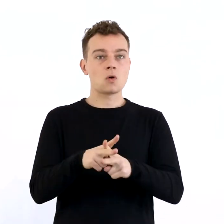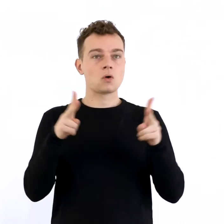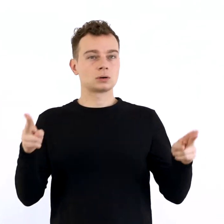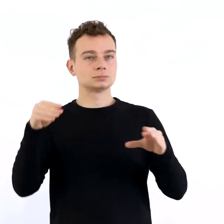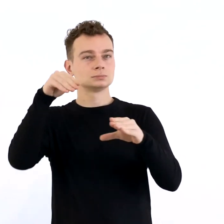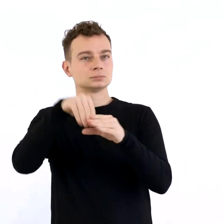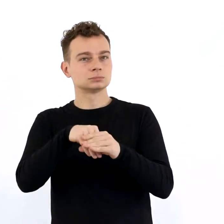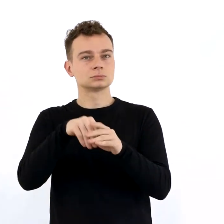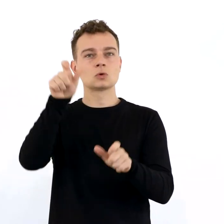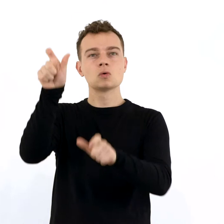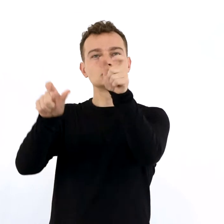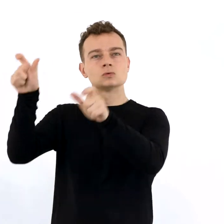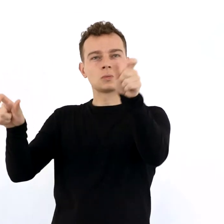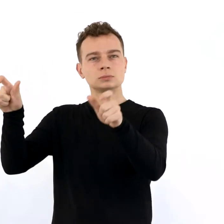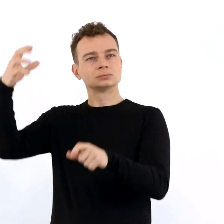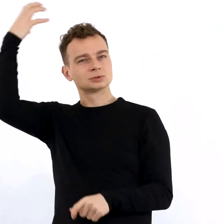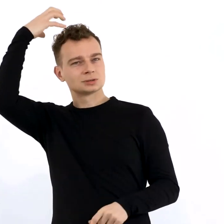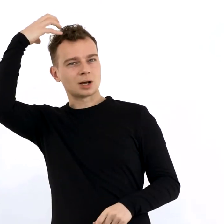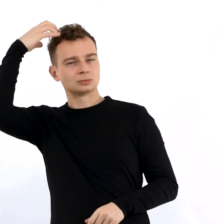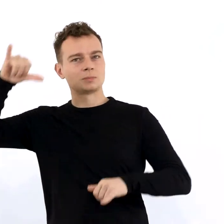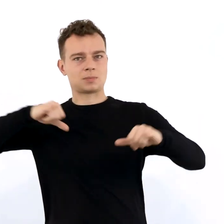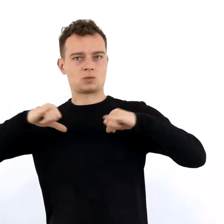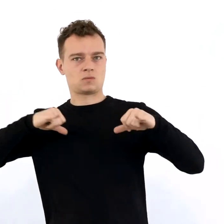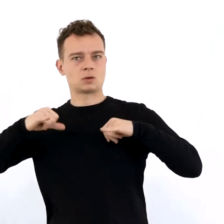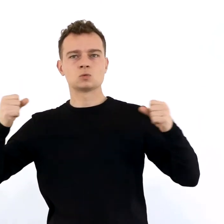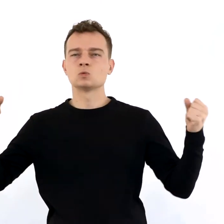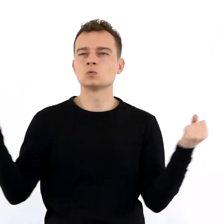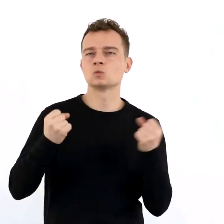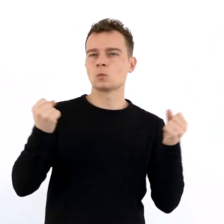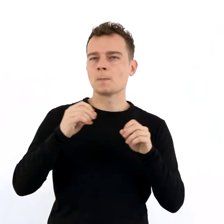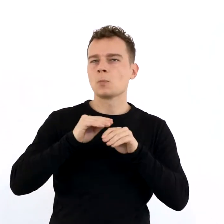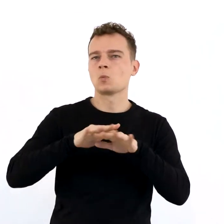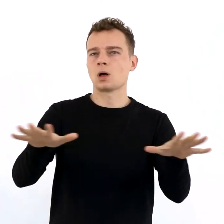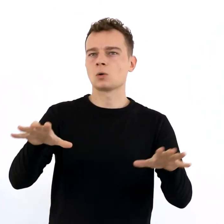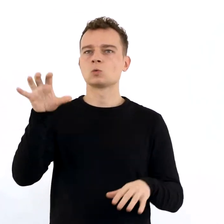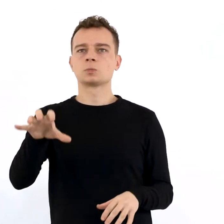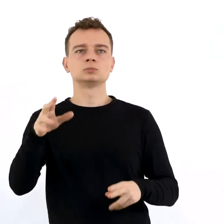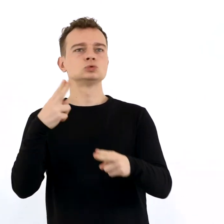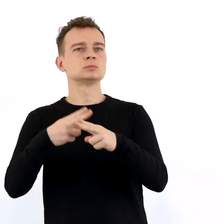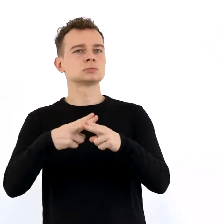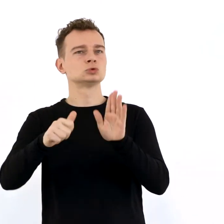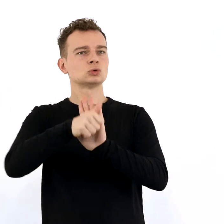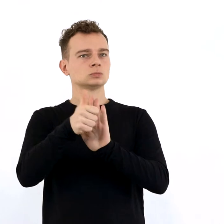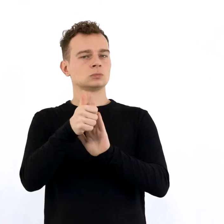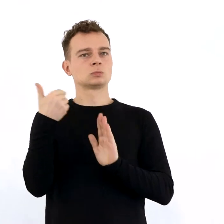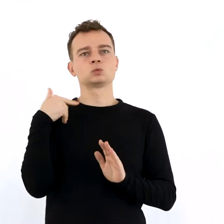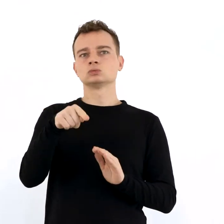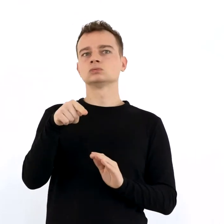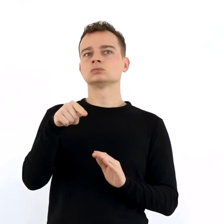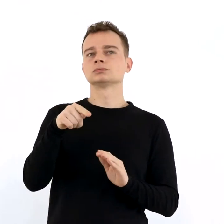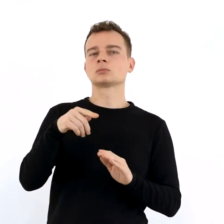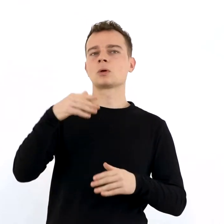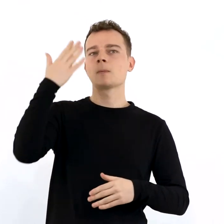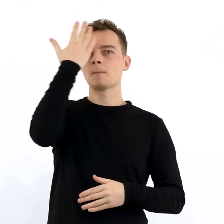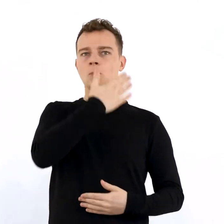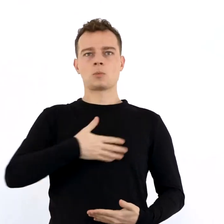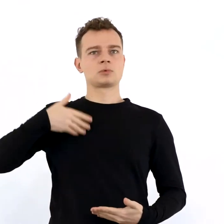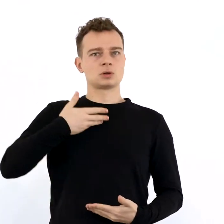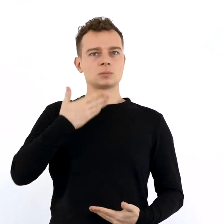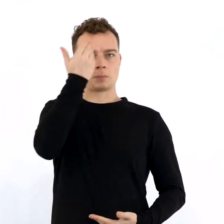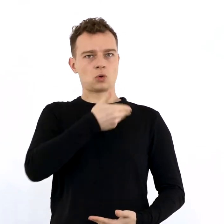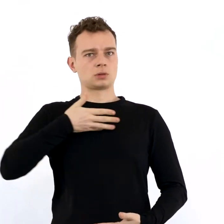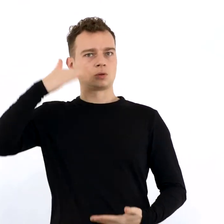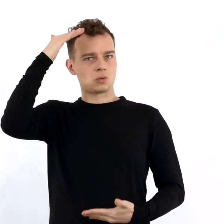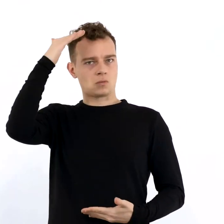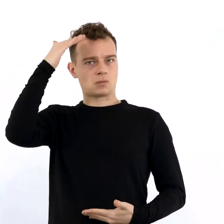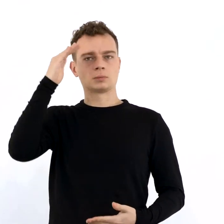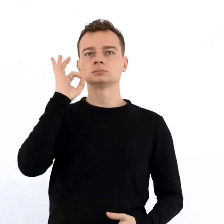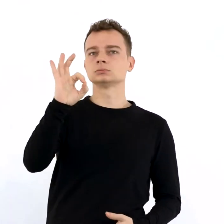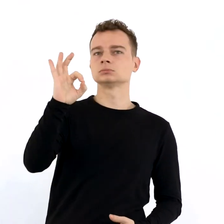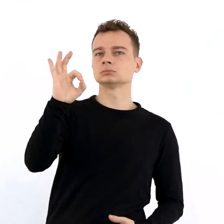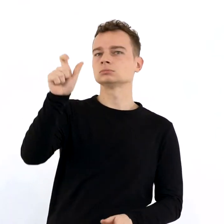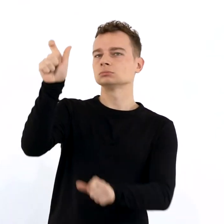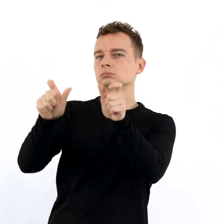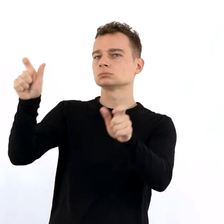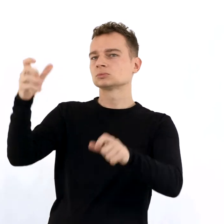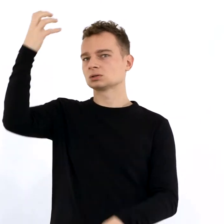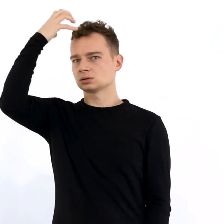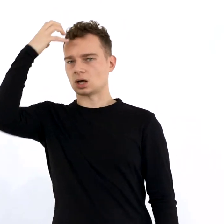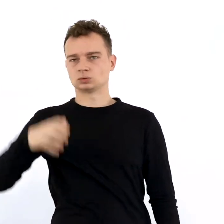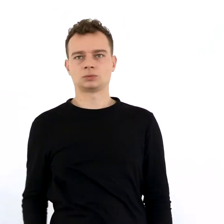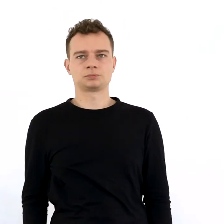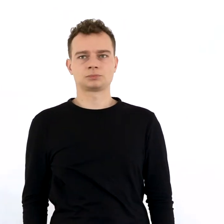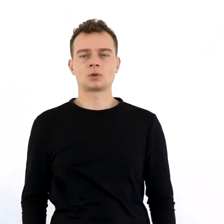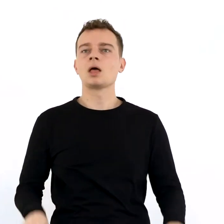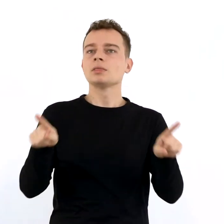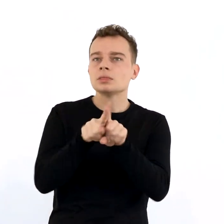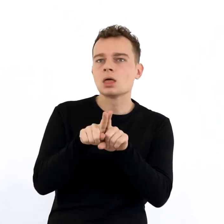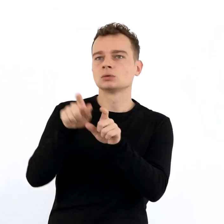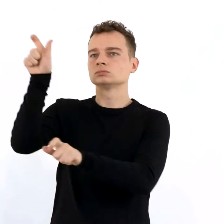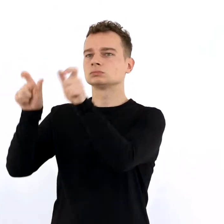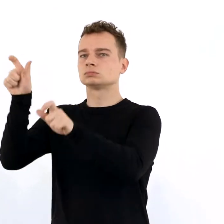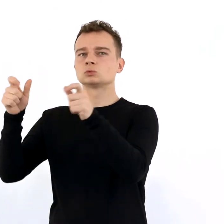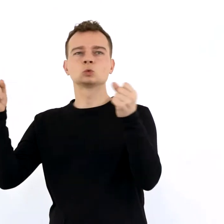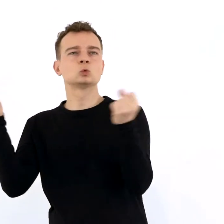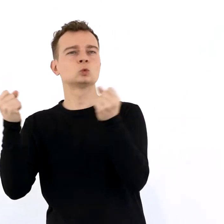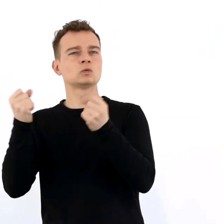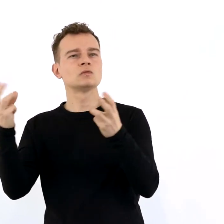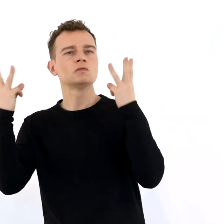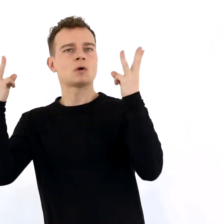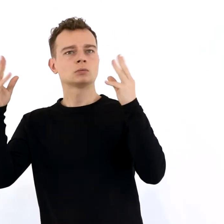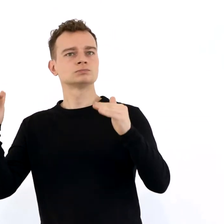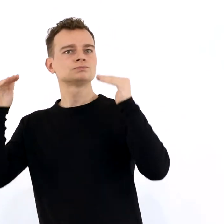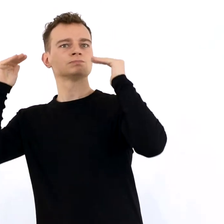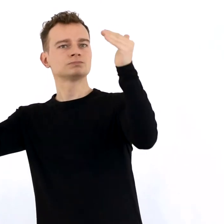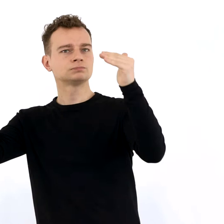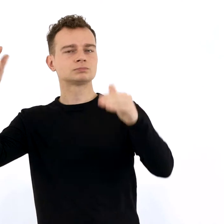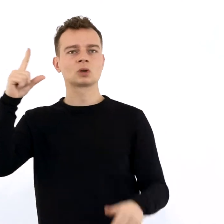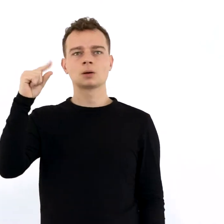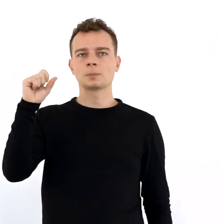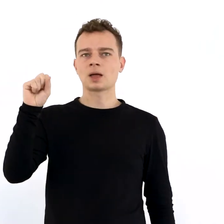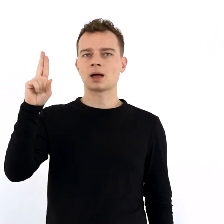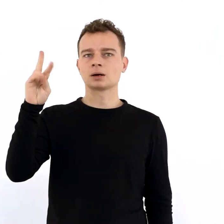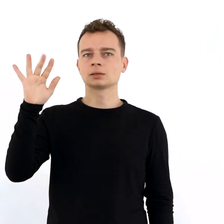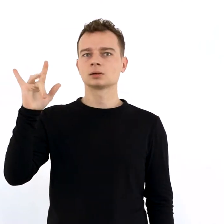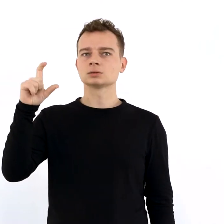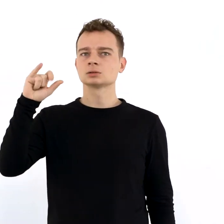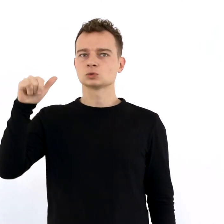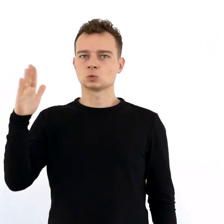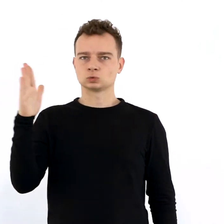Najpopularniejszym rodzajem rzeźby rzymskiej okresu panowania cezarów były popiersia portretowe cezarów i ważnych patrycjuszy.